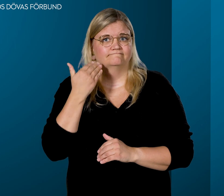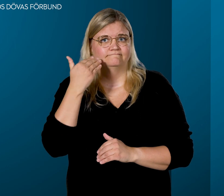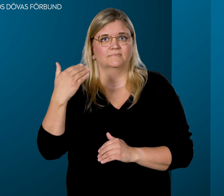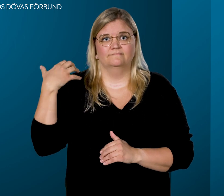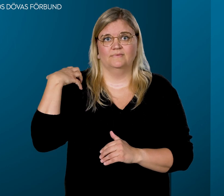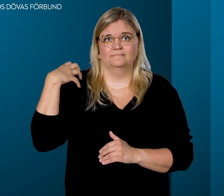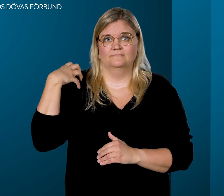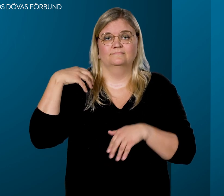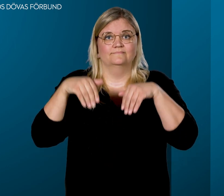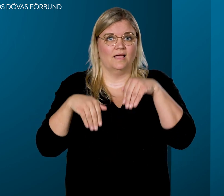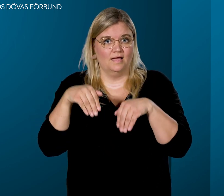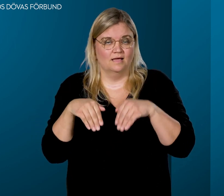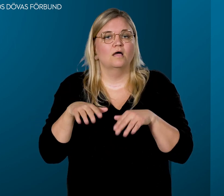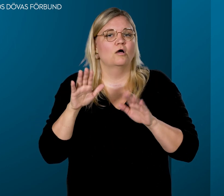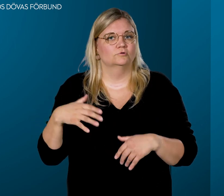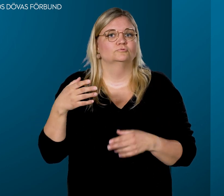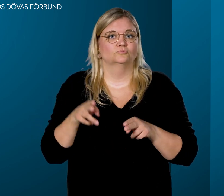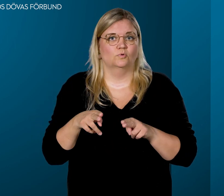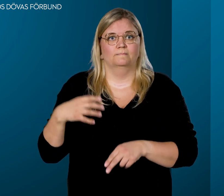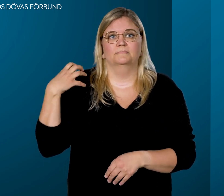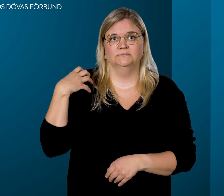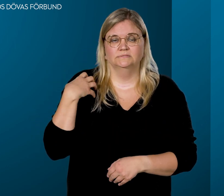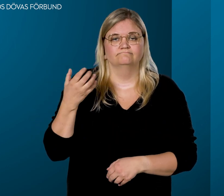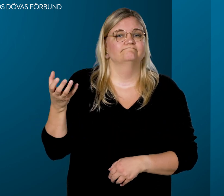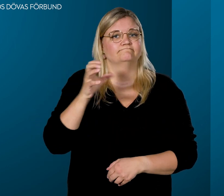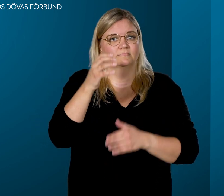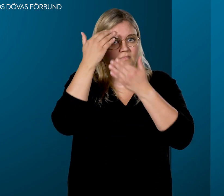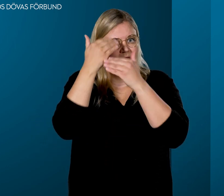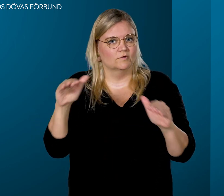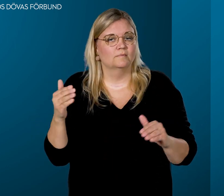Justitieministeriet har publicerat information om de kommande presidentvalen -